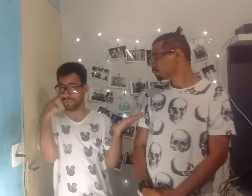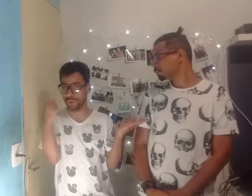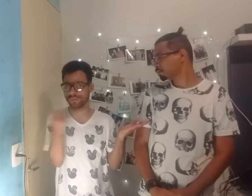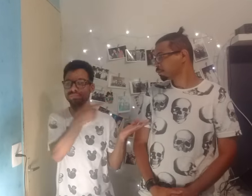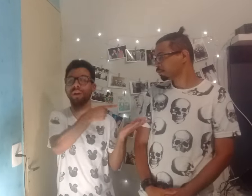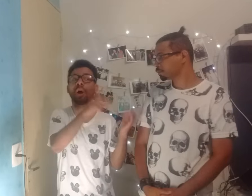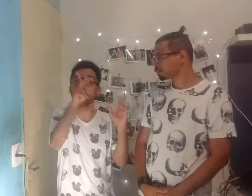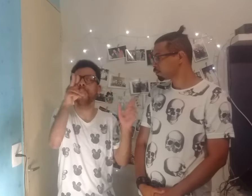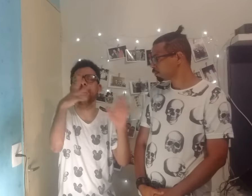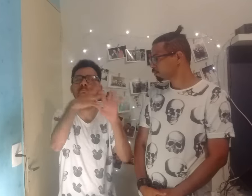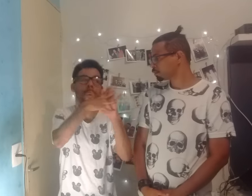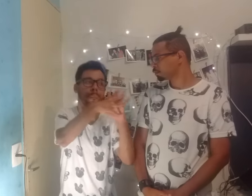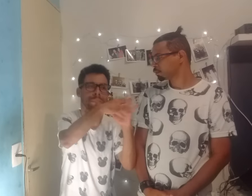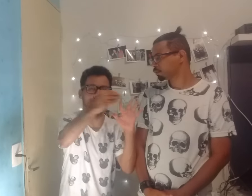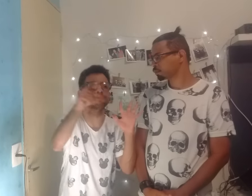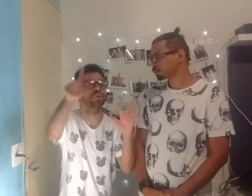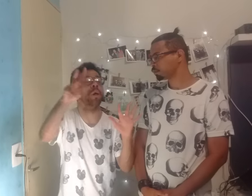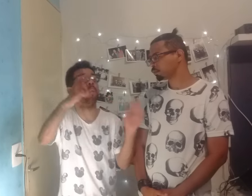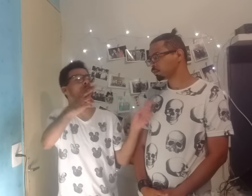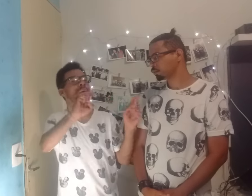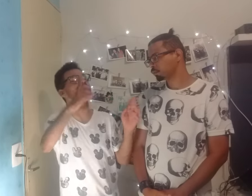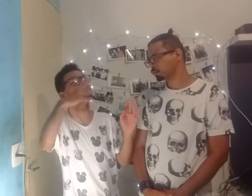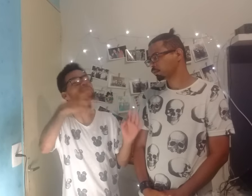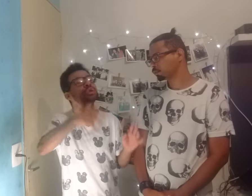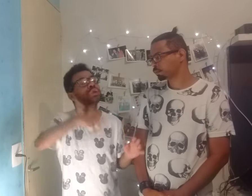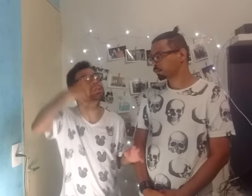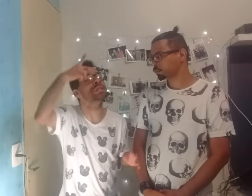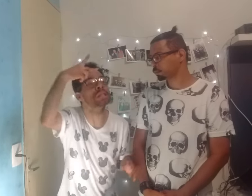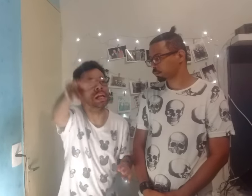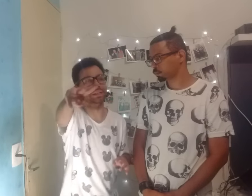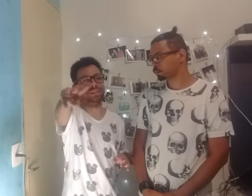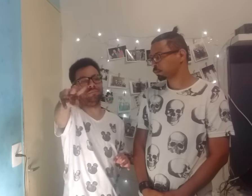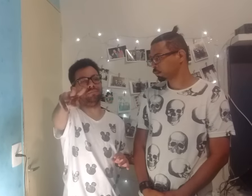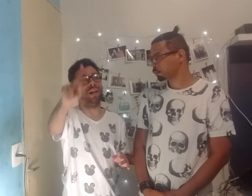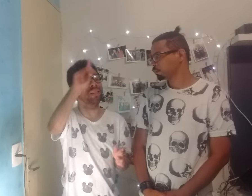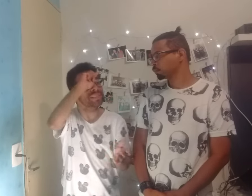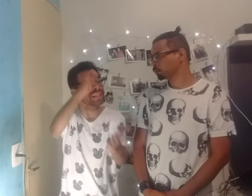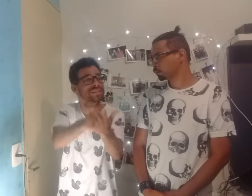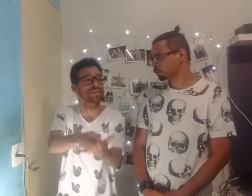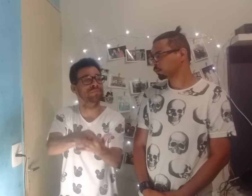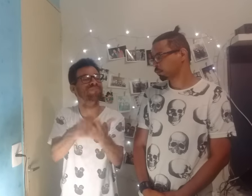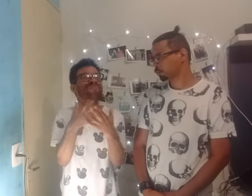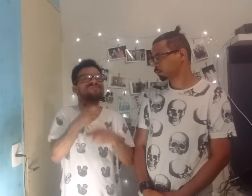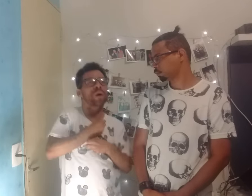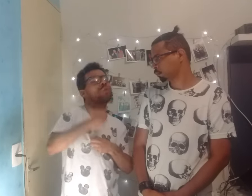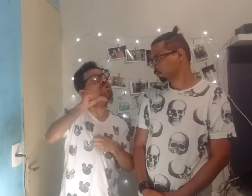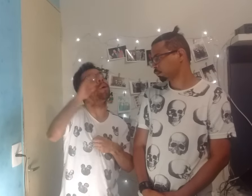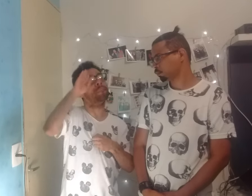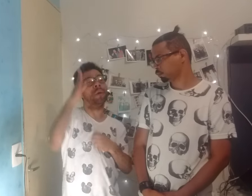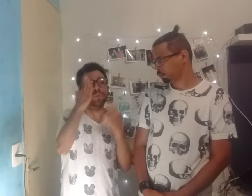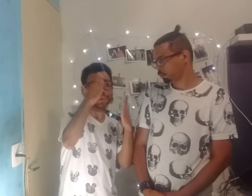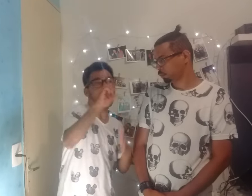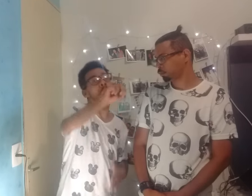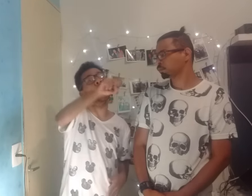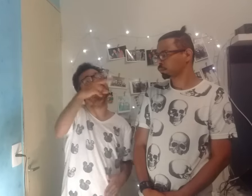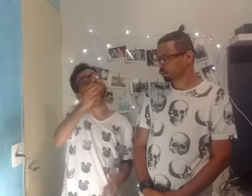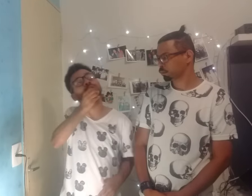viu igual copiar jeito diferente.. você decide . sentido mal entra Psicóloga ou amigo ..